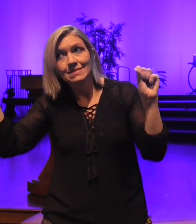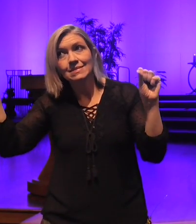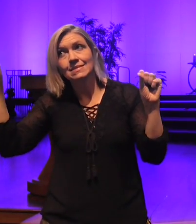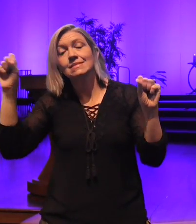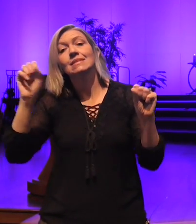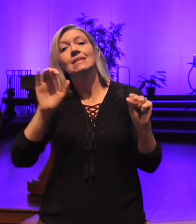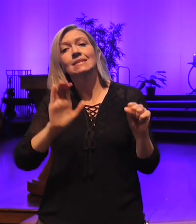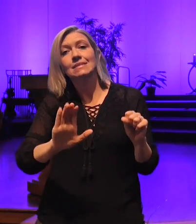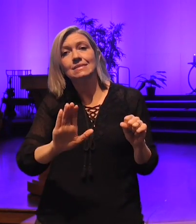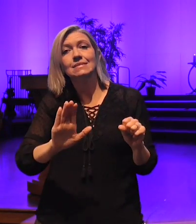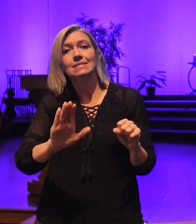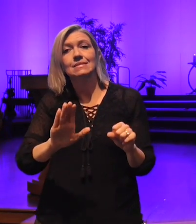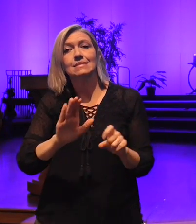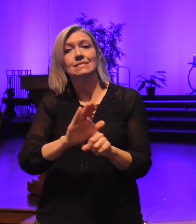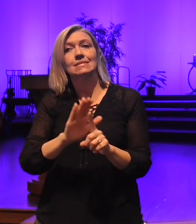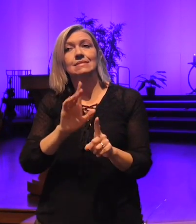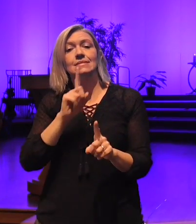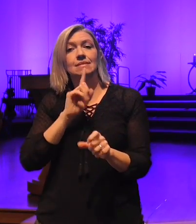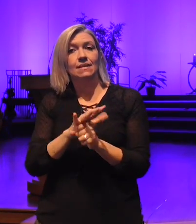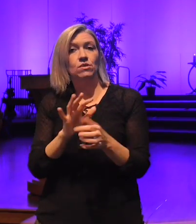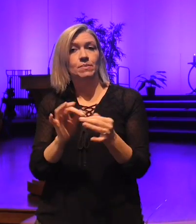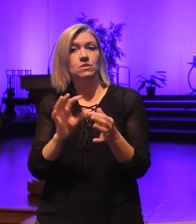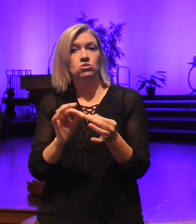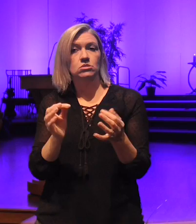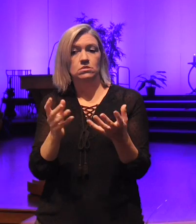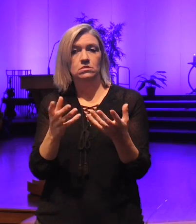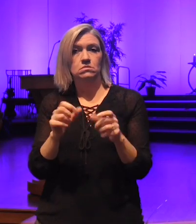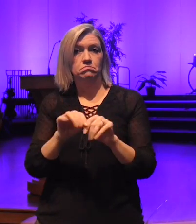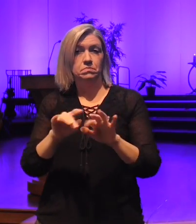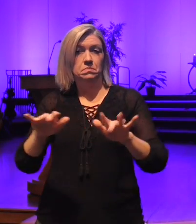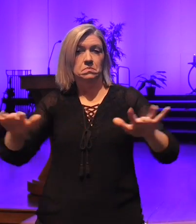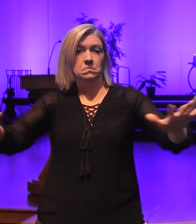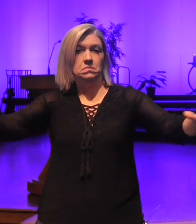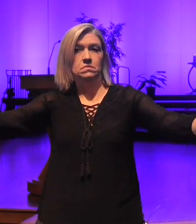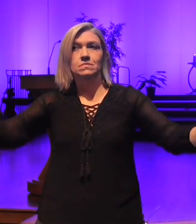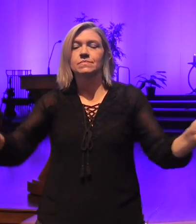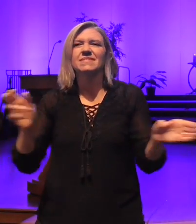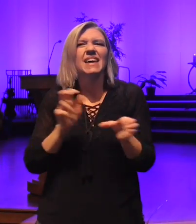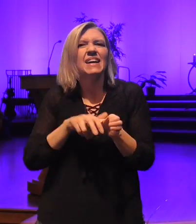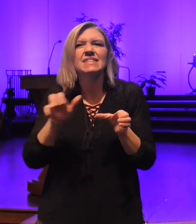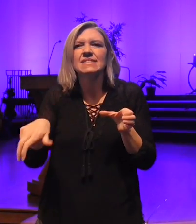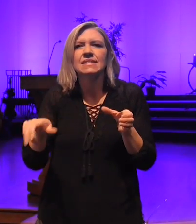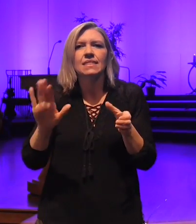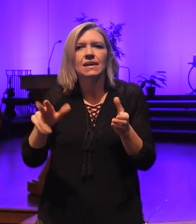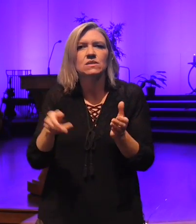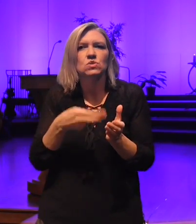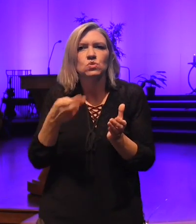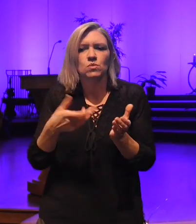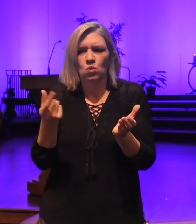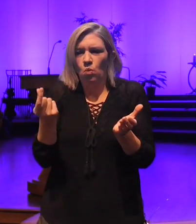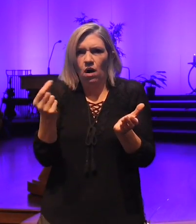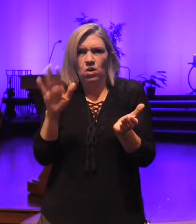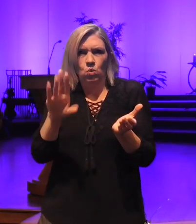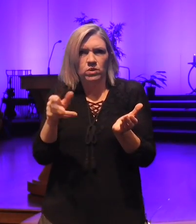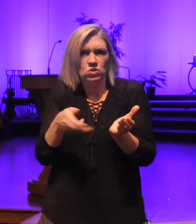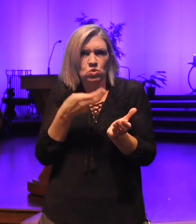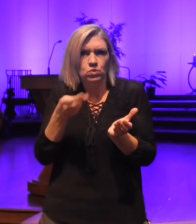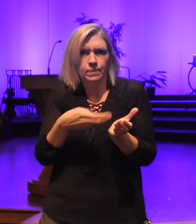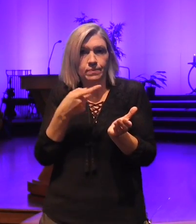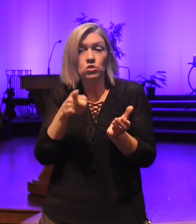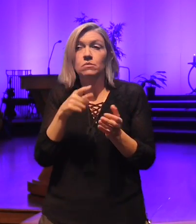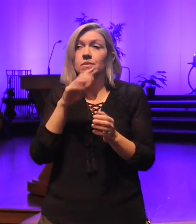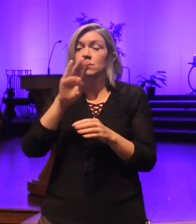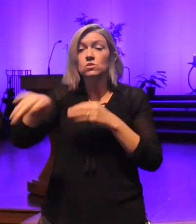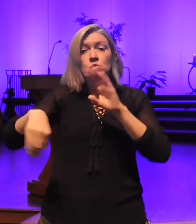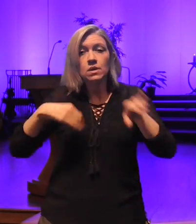afirmación dio frutos, sal de la sopa, ¿qué es la sopa que has estado nadando en el lodo?